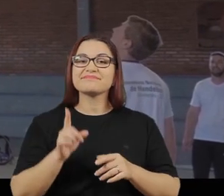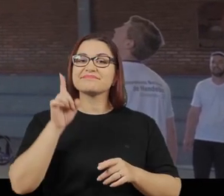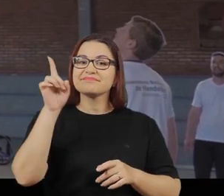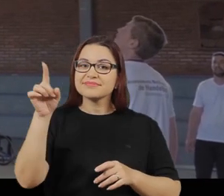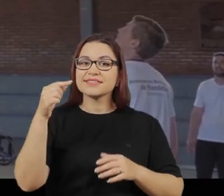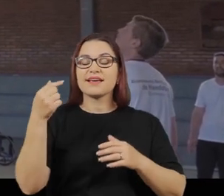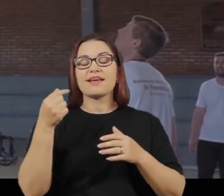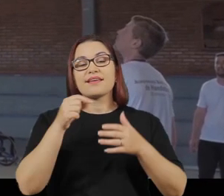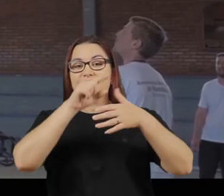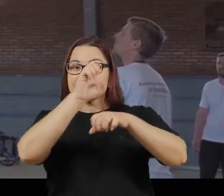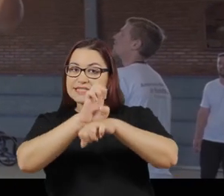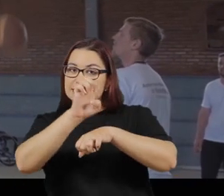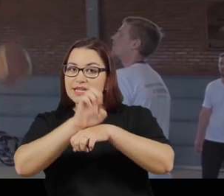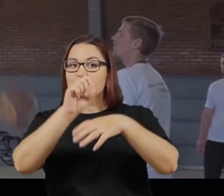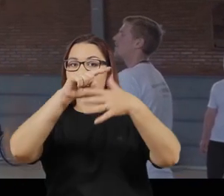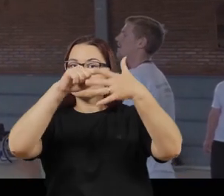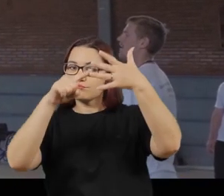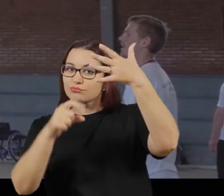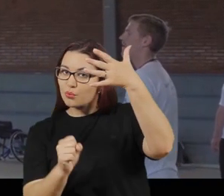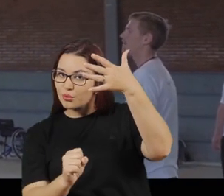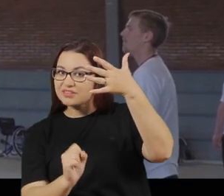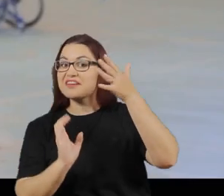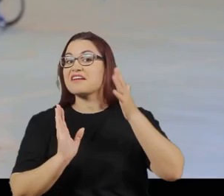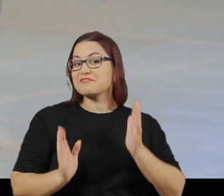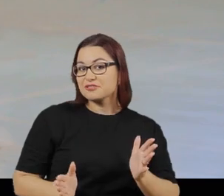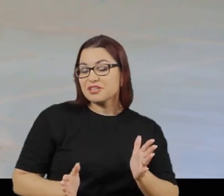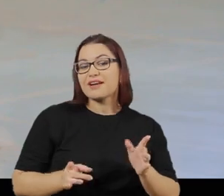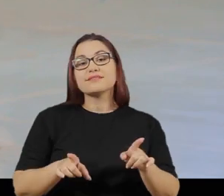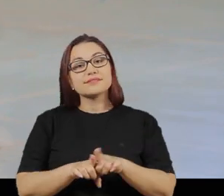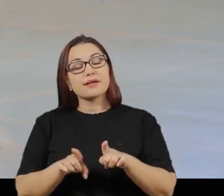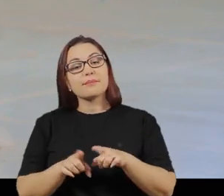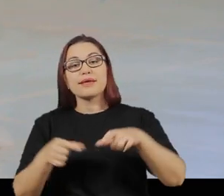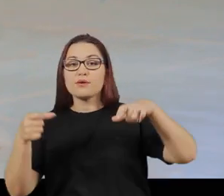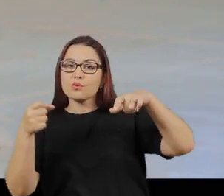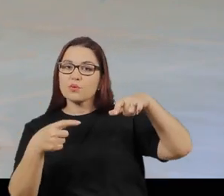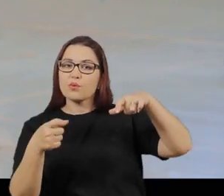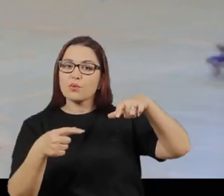hoje ela é a oitava do estado no basquete. E o goalball que nós temos